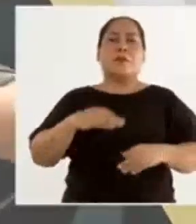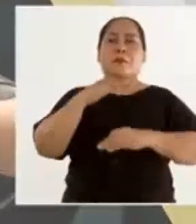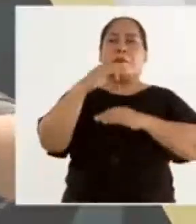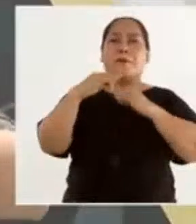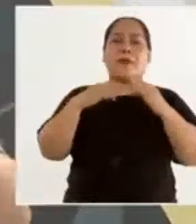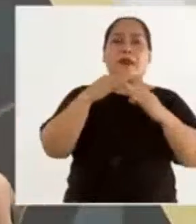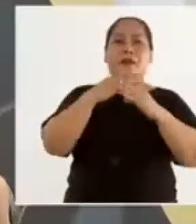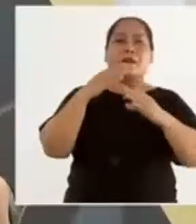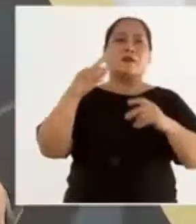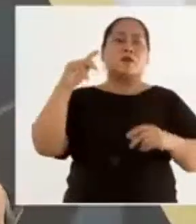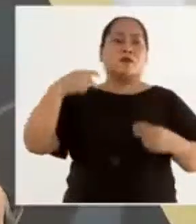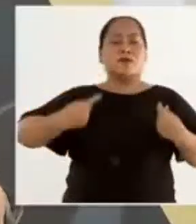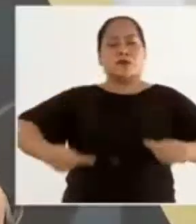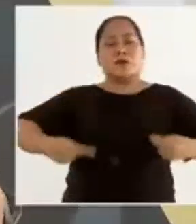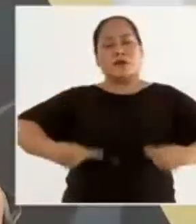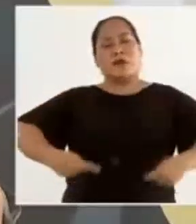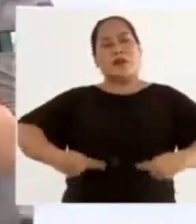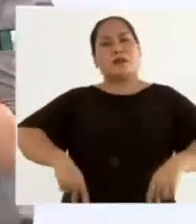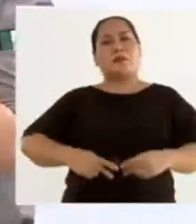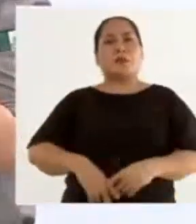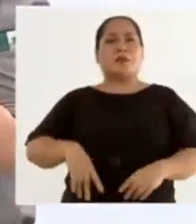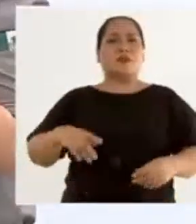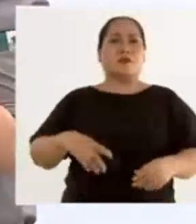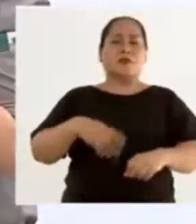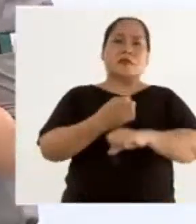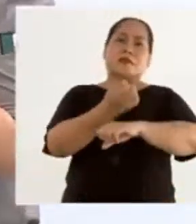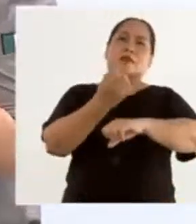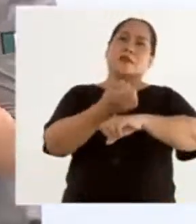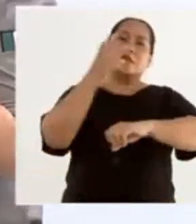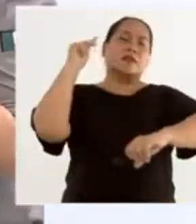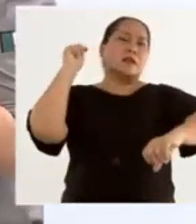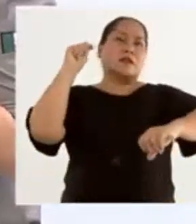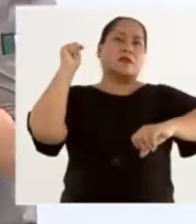los niños con enfermedades complejas, para los adultos mayores y para quienes